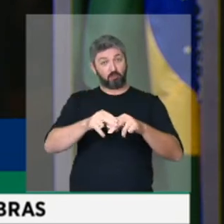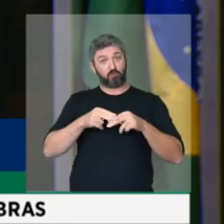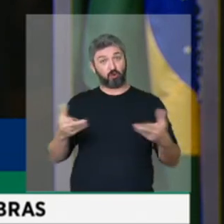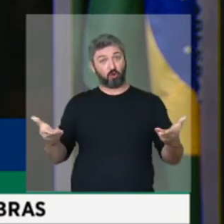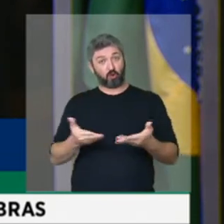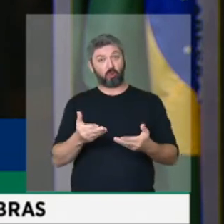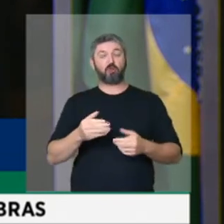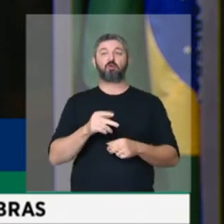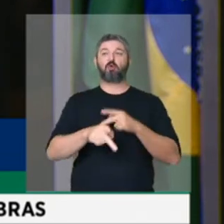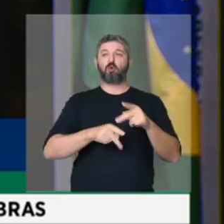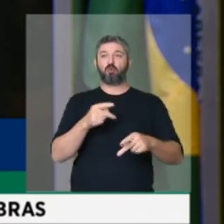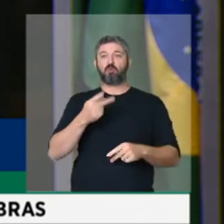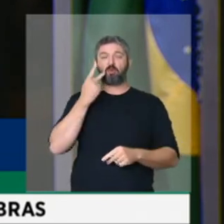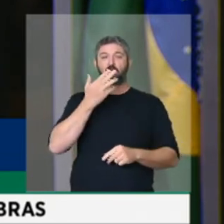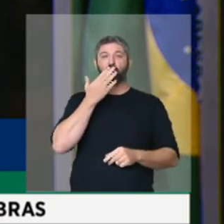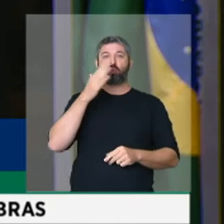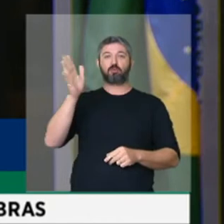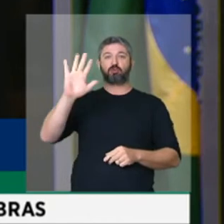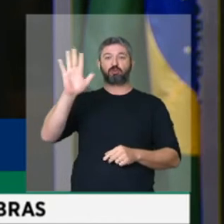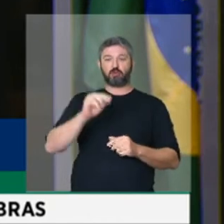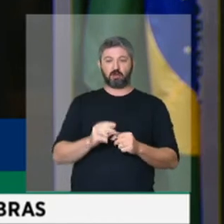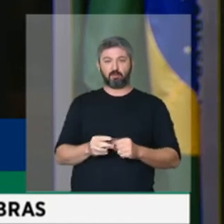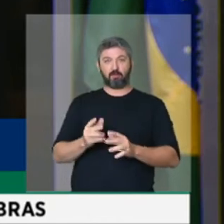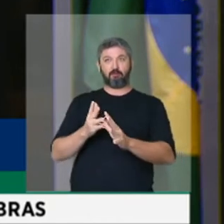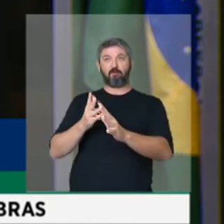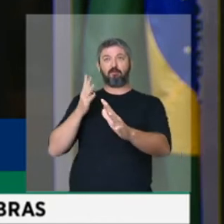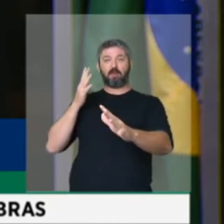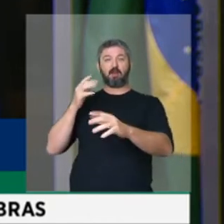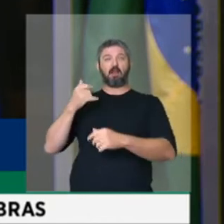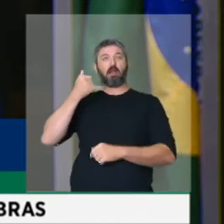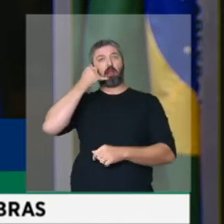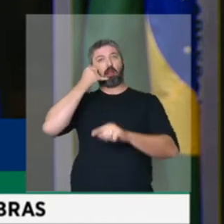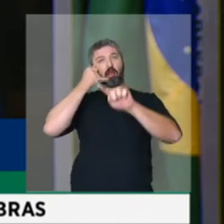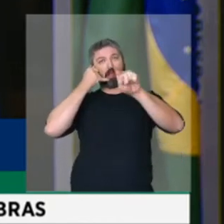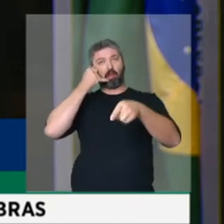VEIS. VALE LEMBRAR QUE A DESESTATIZAÇÃO ESTÁ NO DNA DO PSDB. NÓS ENFRENTAMOS ESSE TEMA NA PRIVATIZAÇÃO DOS